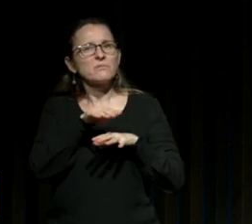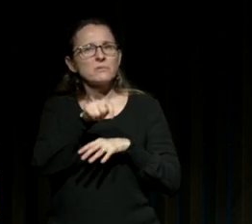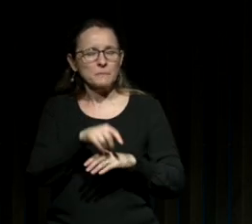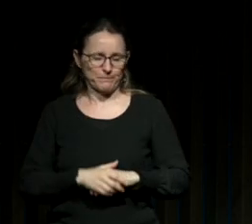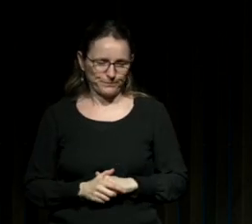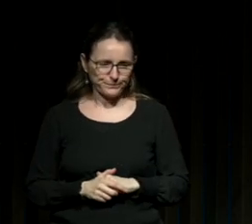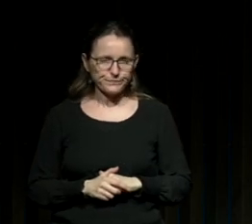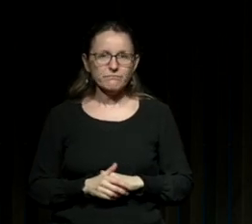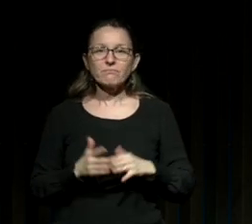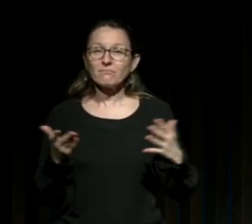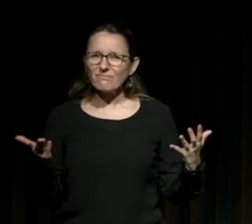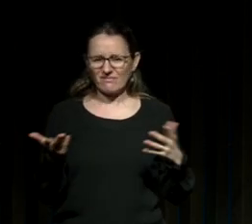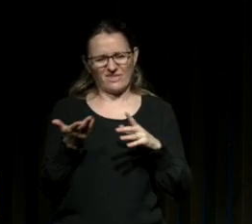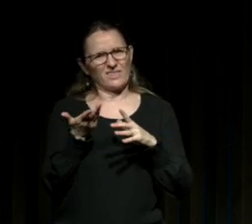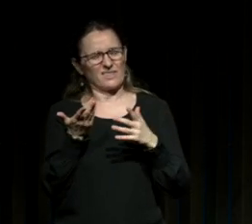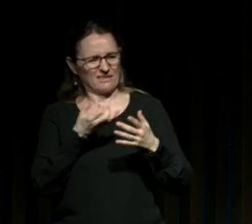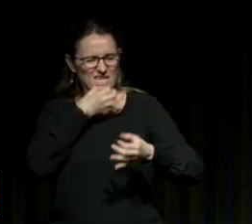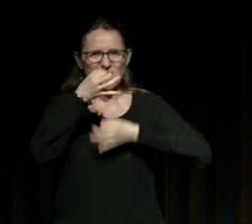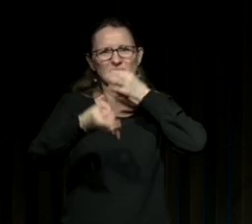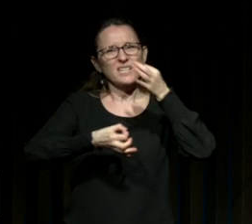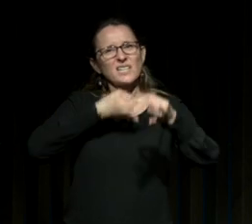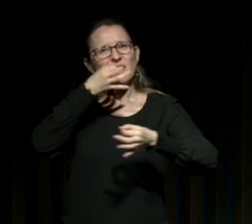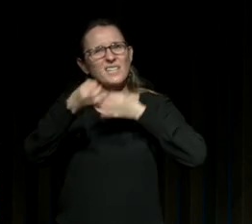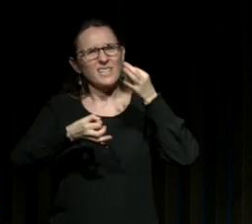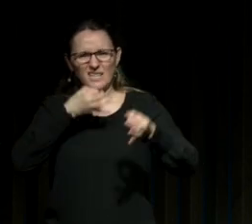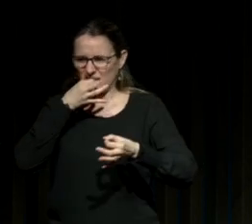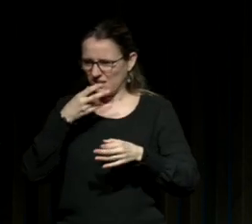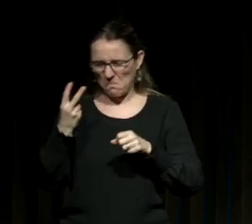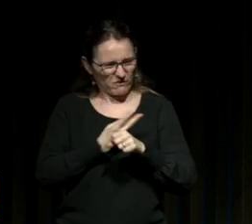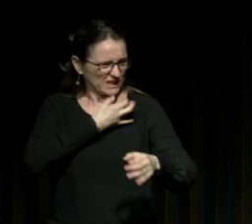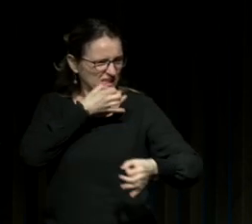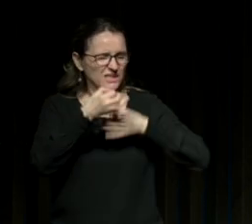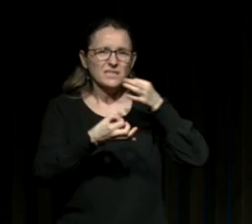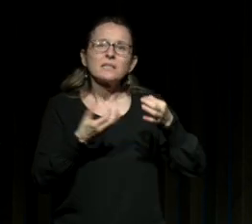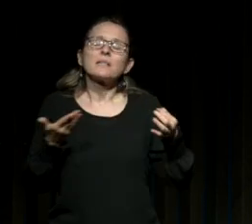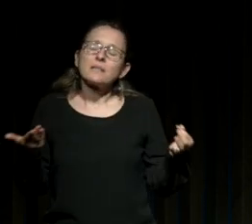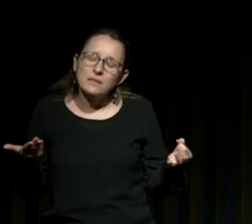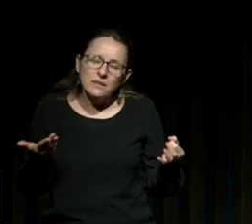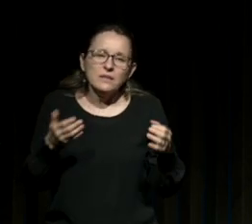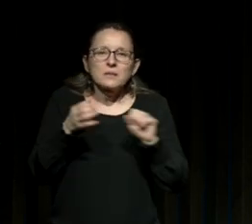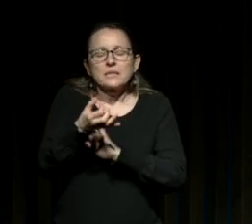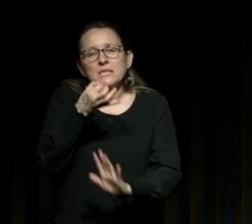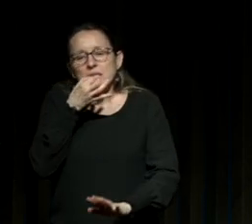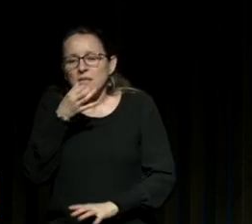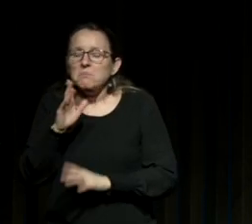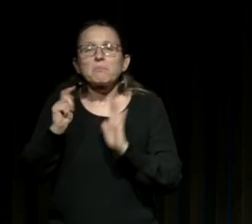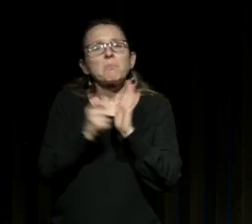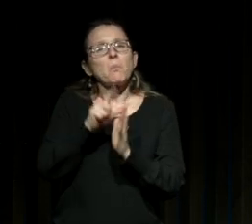donc des choses extrêmement malveillantes alors vous allez me dire c'était en 2015 probablement